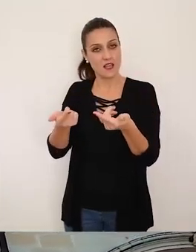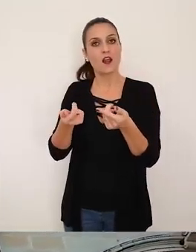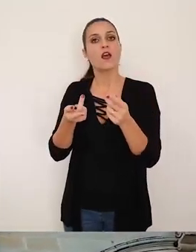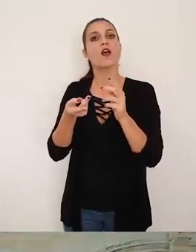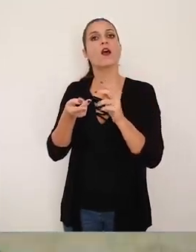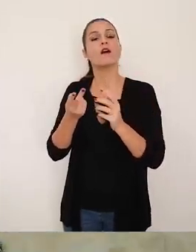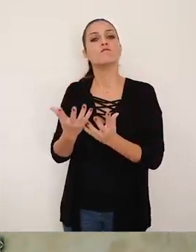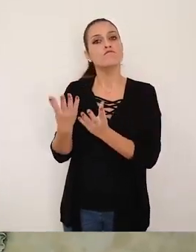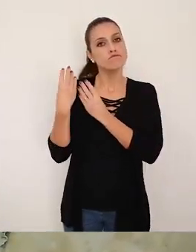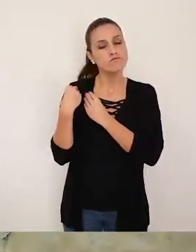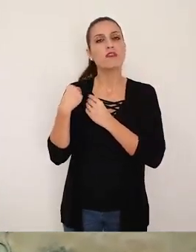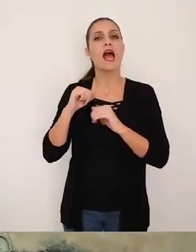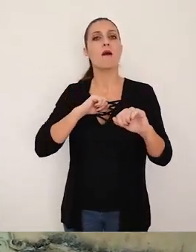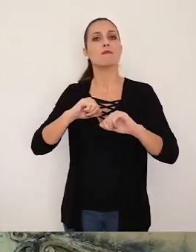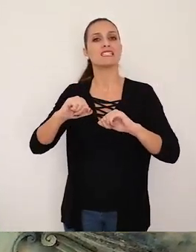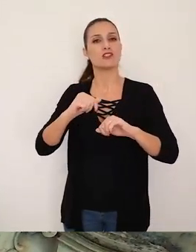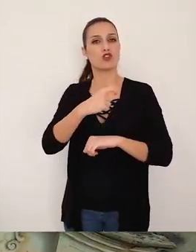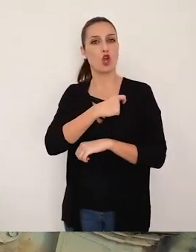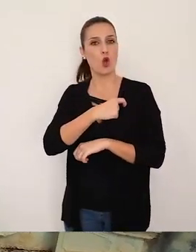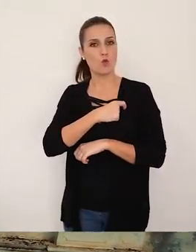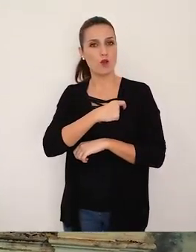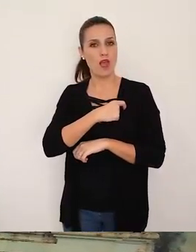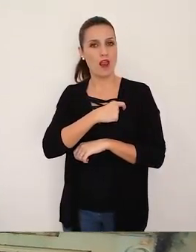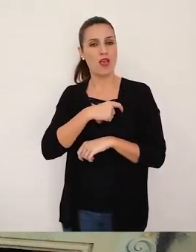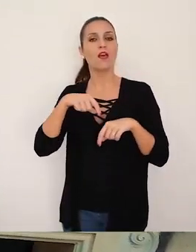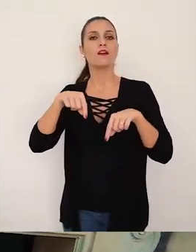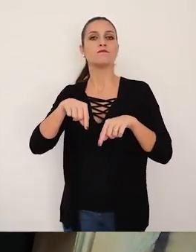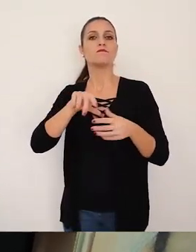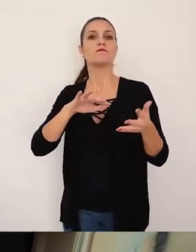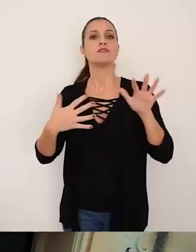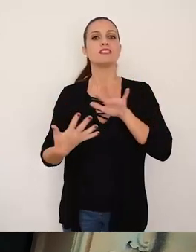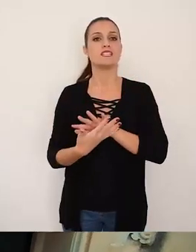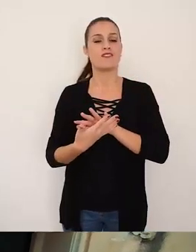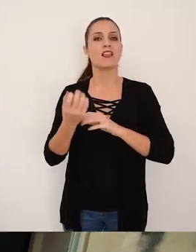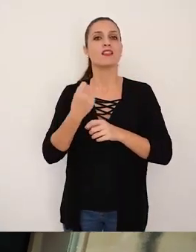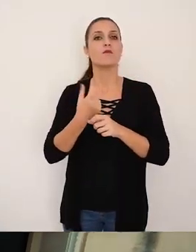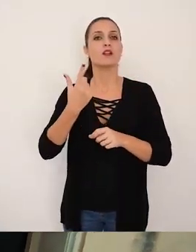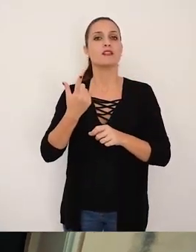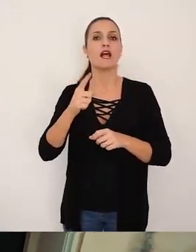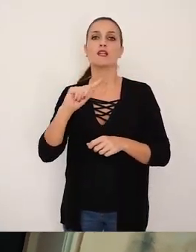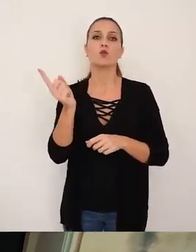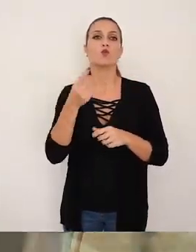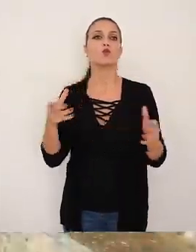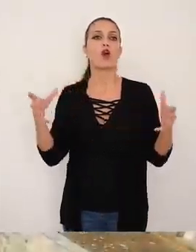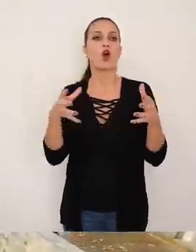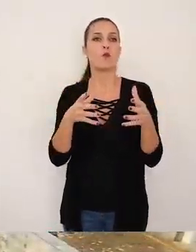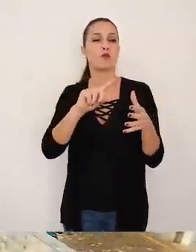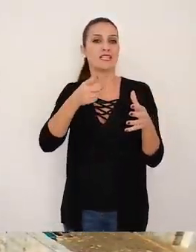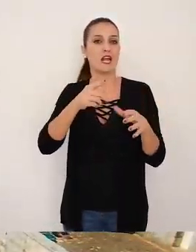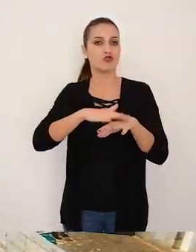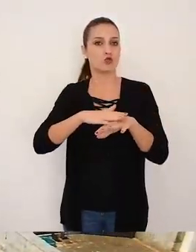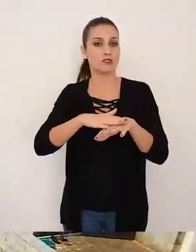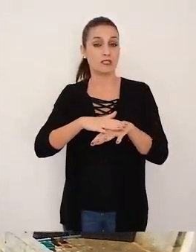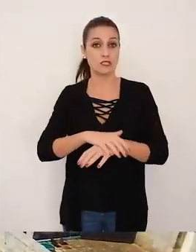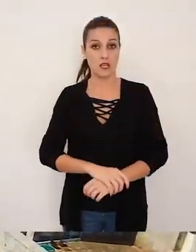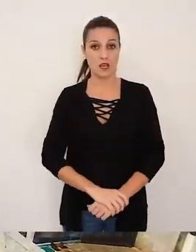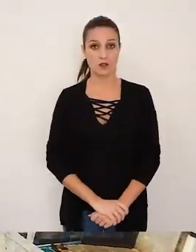attesta come importante contenitore culturale della comunità giurdignanese.